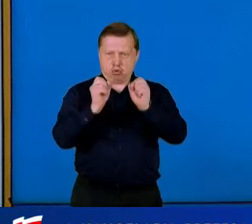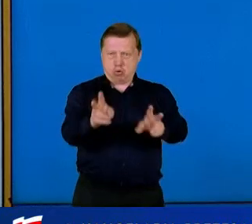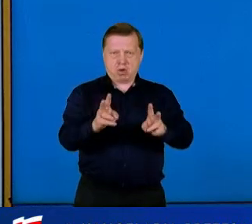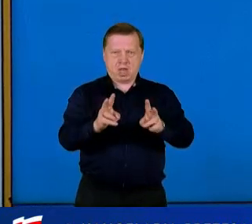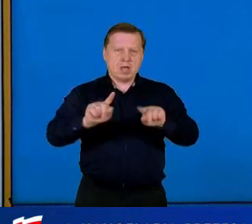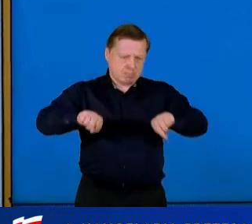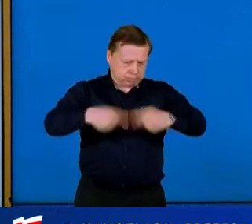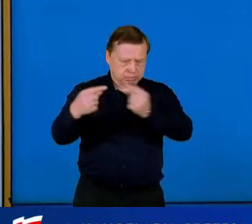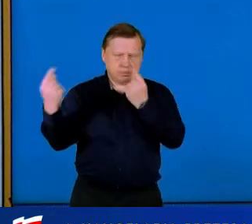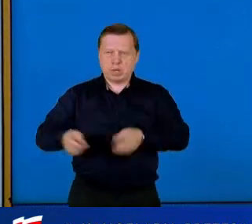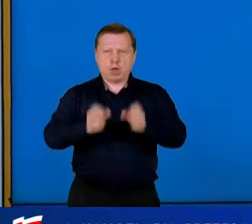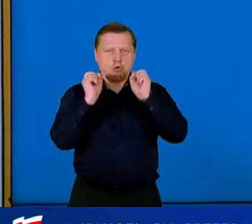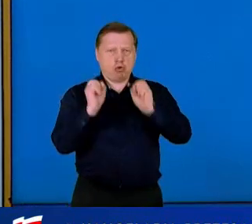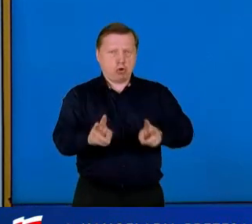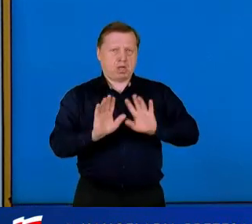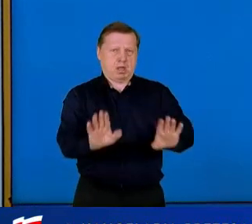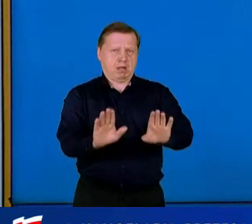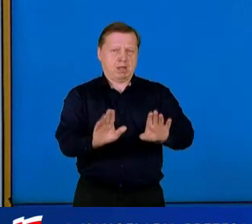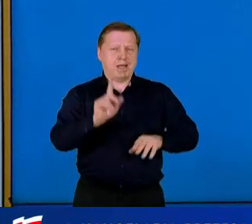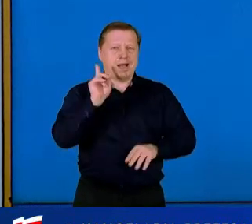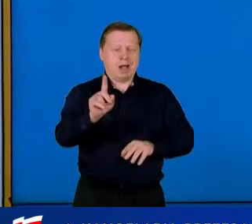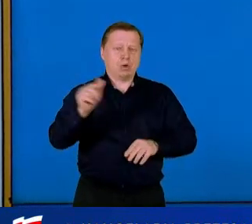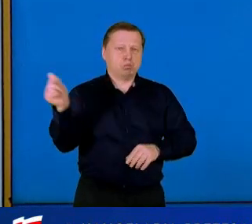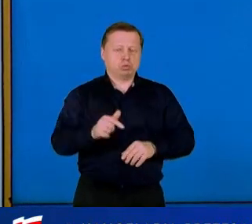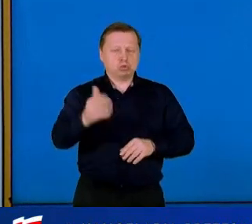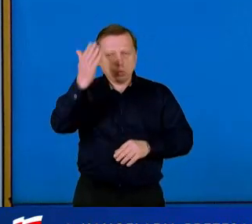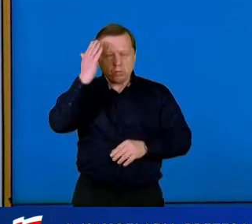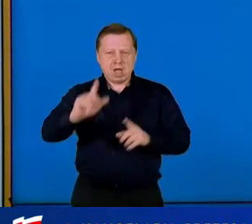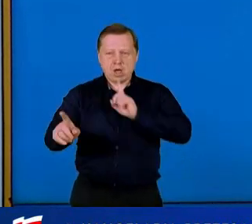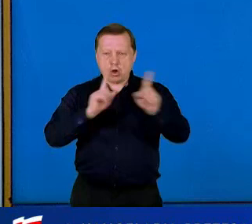ale musimy potrafić ze sobą rozmawiać i szanujmy się nawzajem.